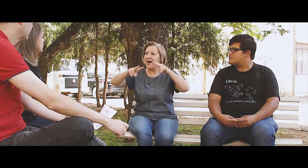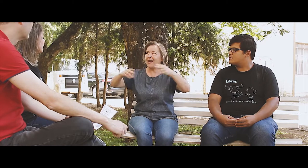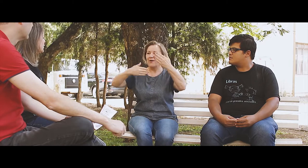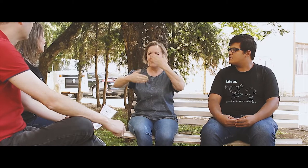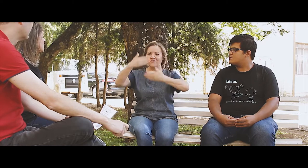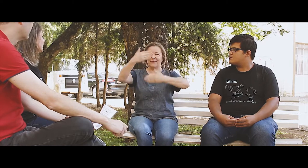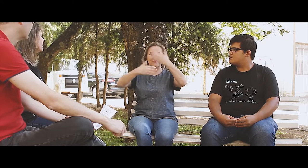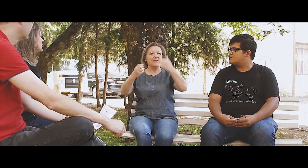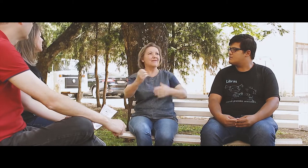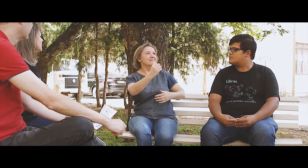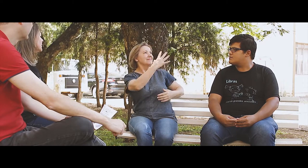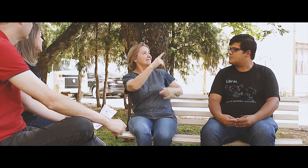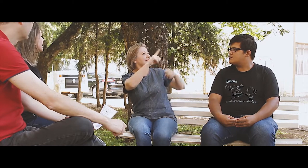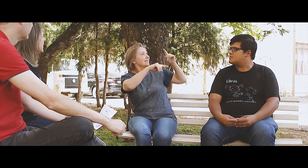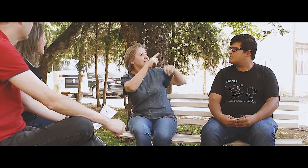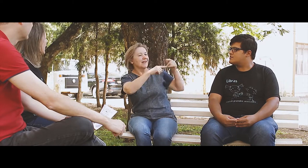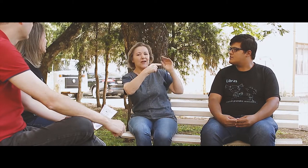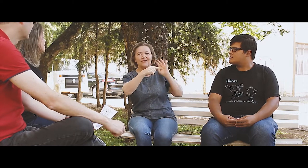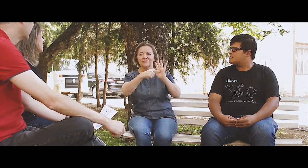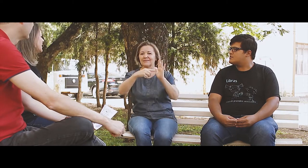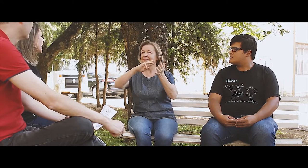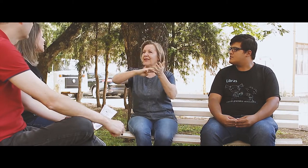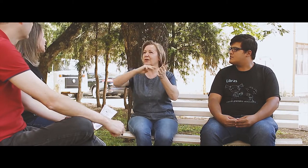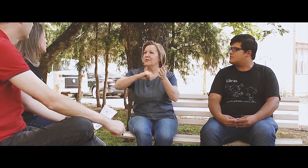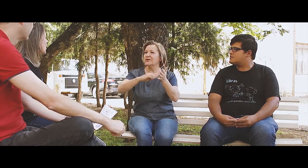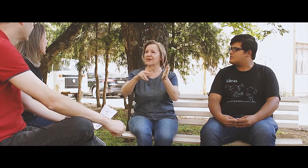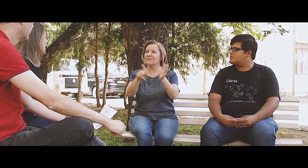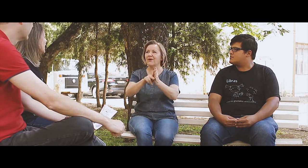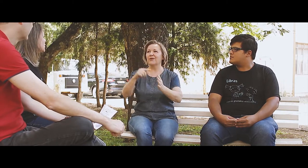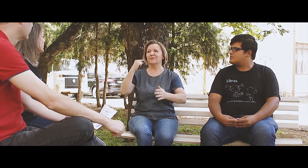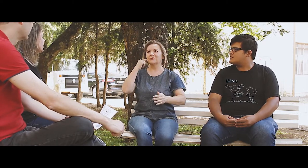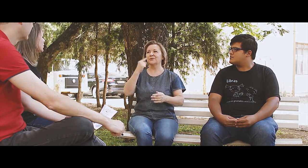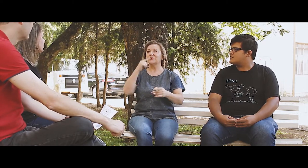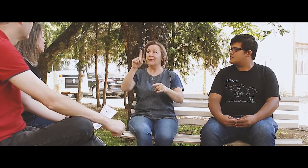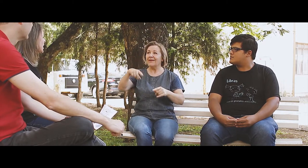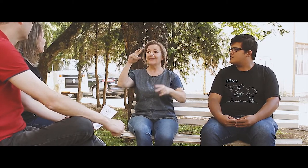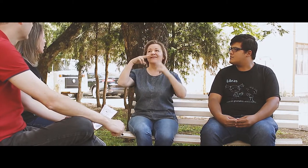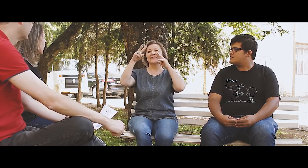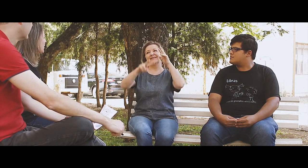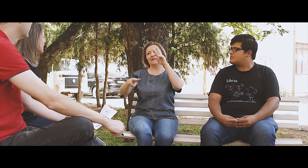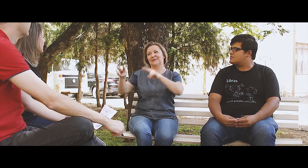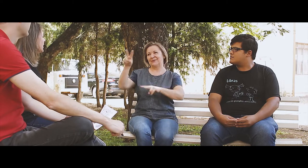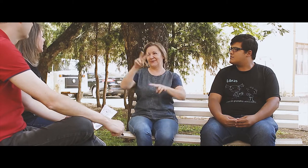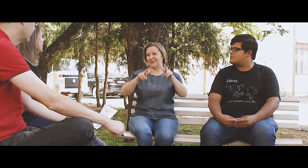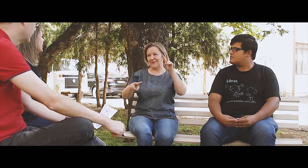professor ter slides, materiais visuais, uma metodologia própria que